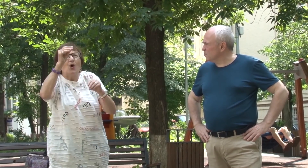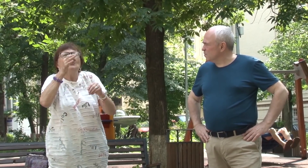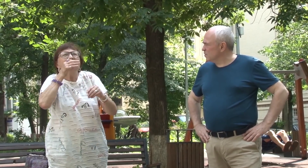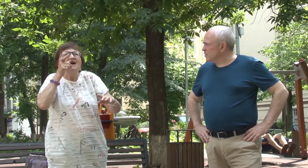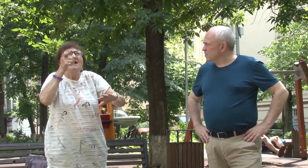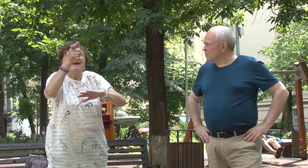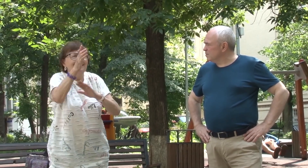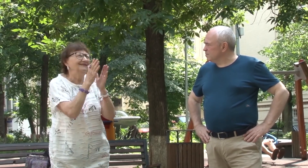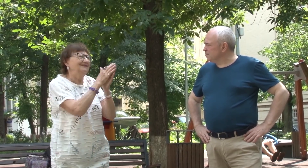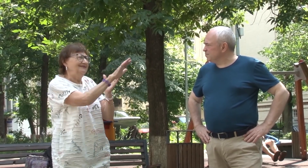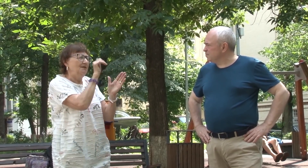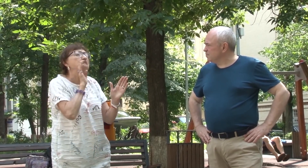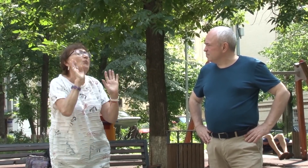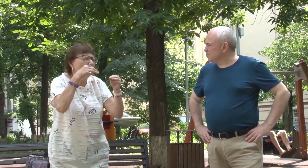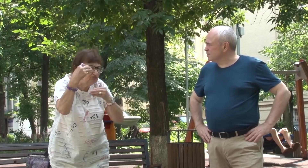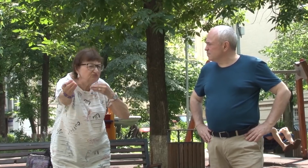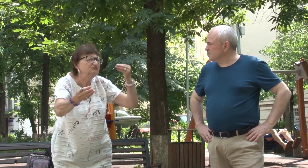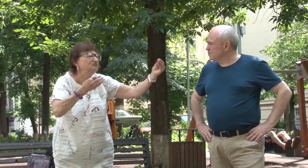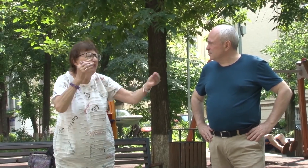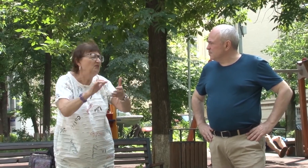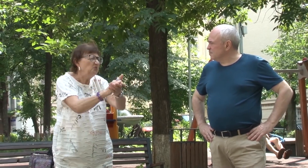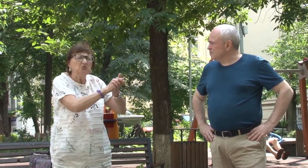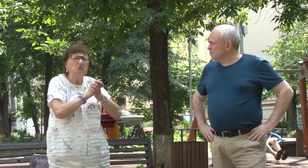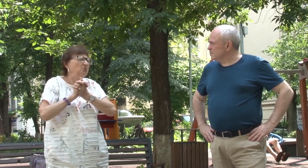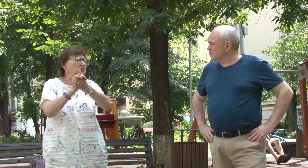если до получки было далеко – просили у нее в долг. Мама не отказывала. Жили дружно.